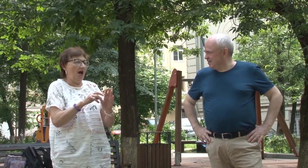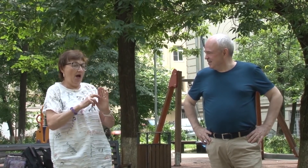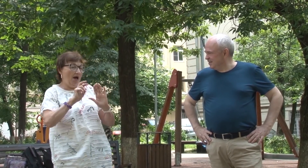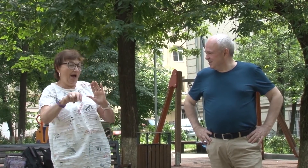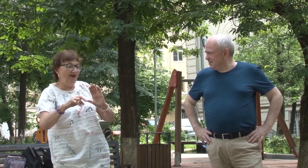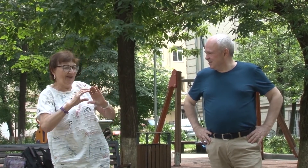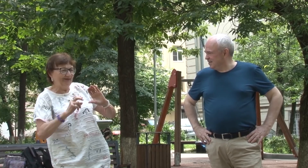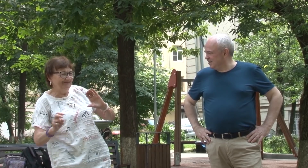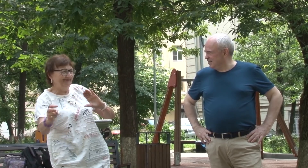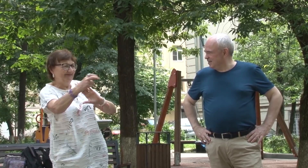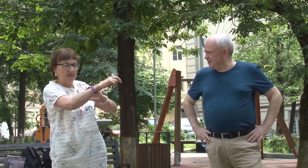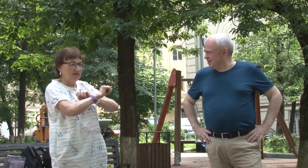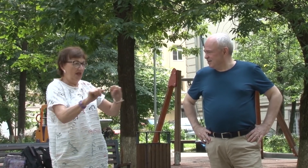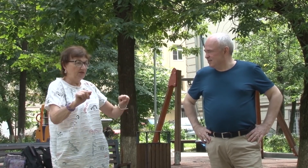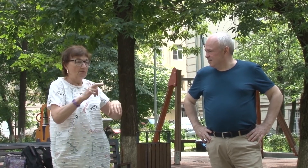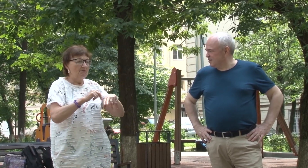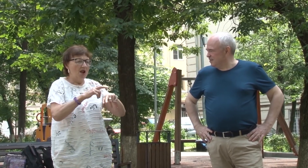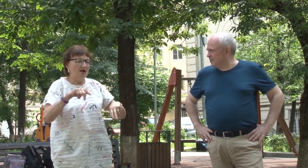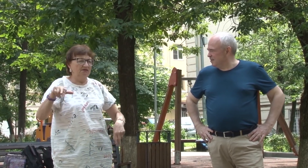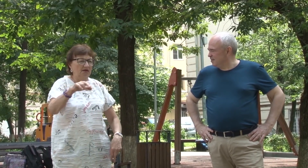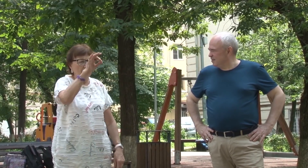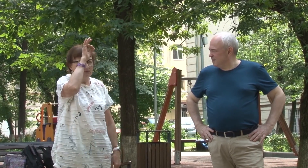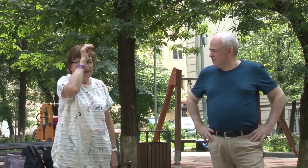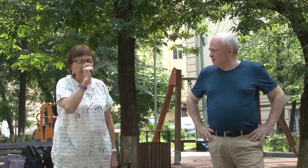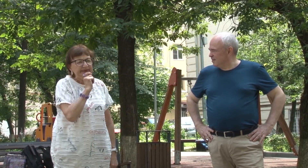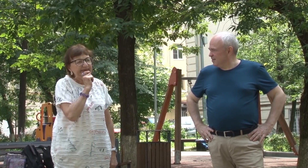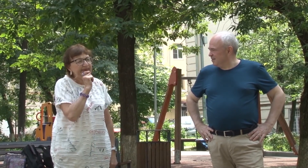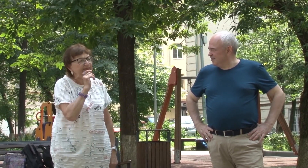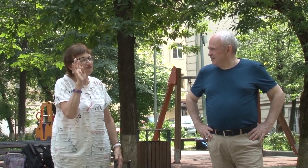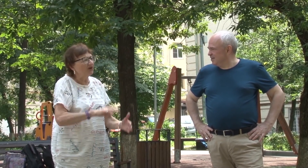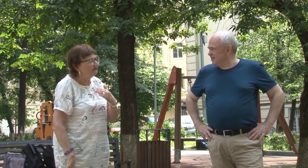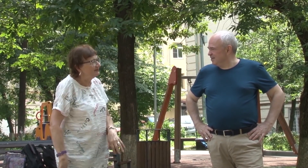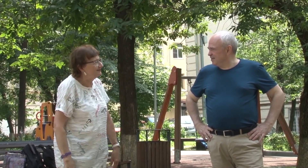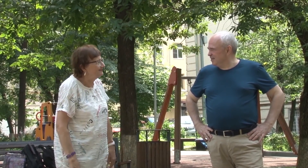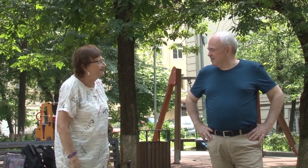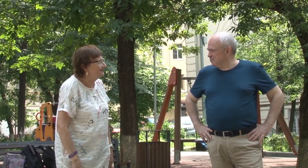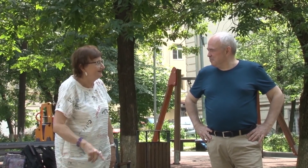А выйти на платформу и перебежать в нужный вагон нельзя – милиционер свистел и штрафовал.